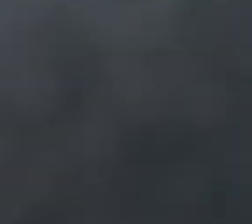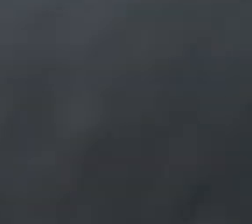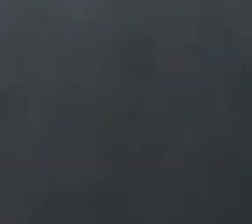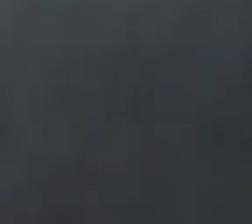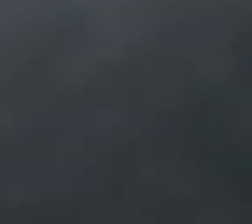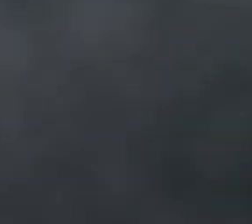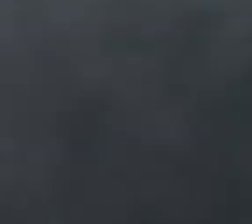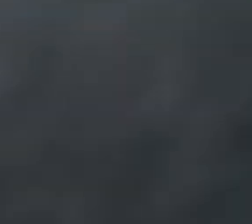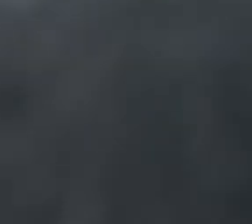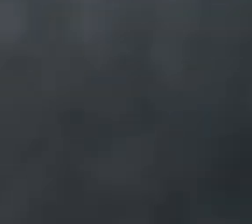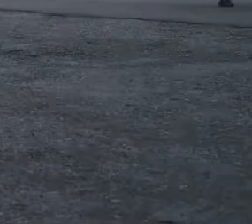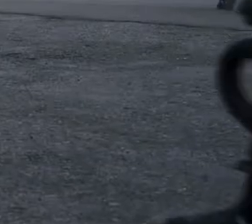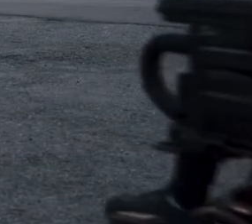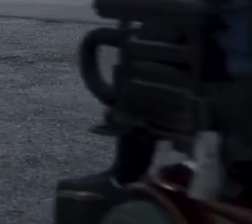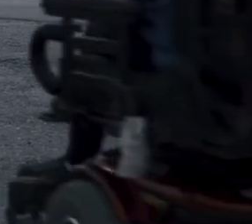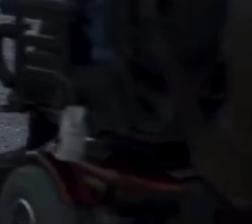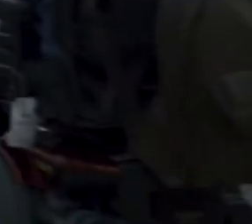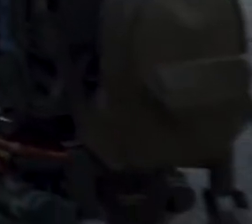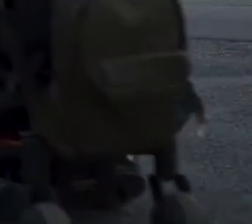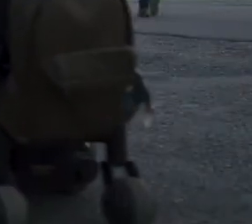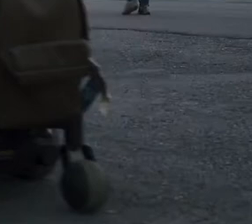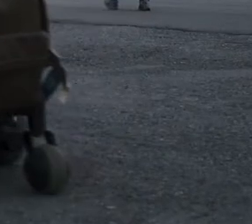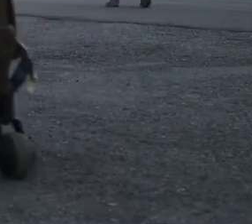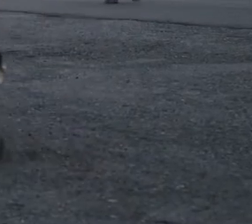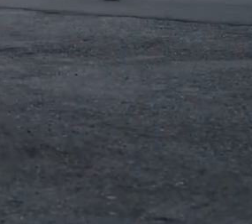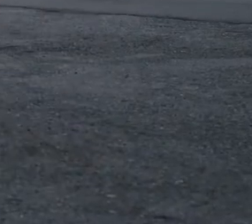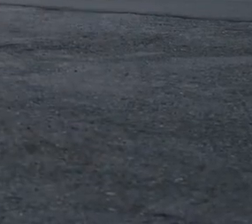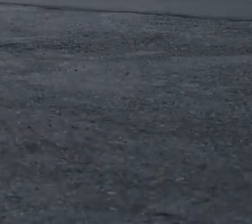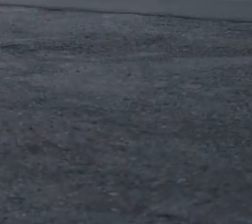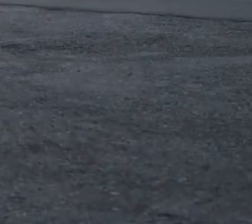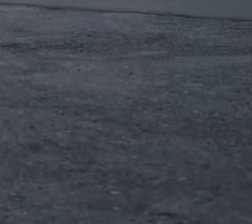كان علي أن أقاتل من أجل التعليم الجيد. دائمًا.